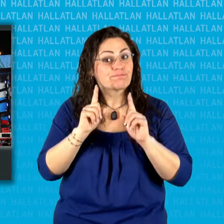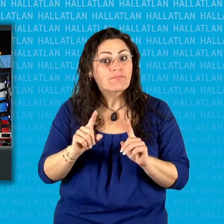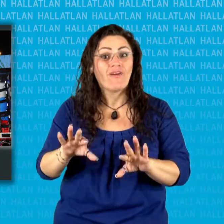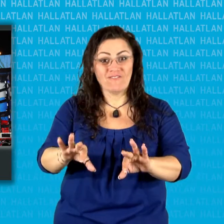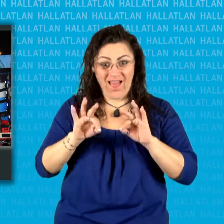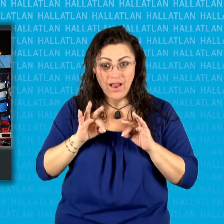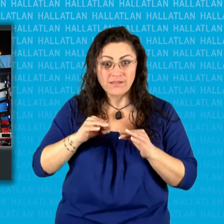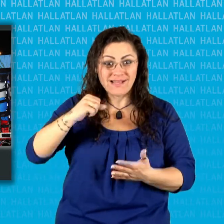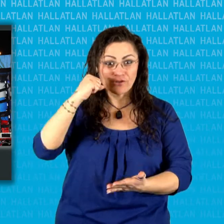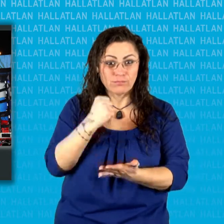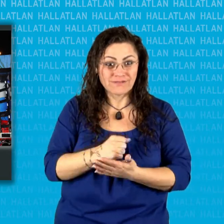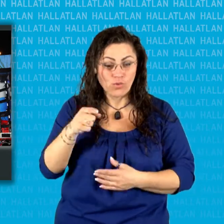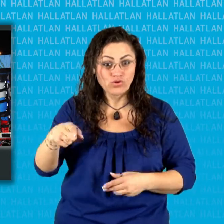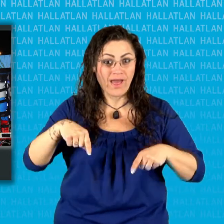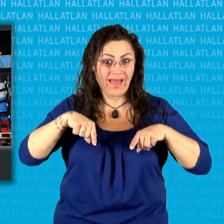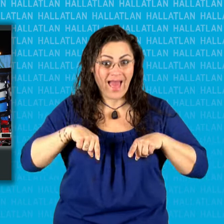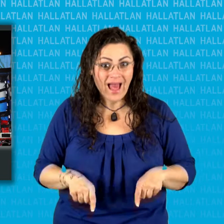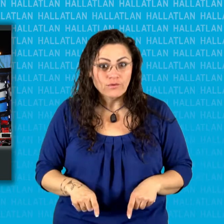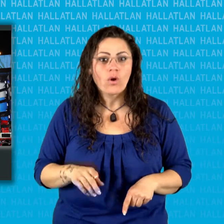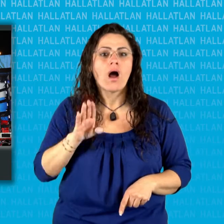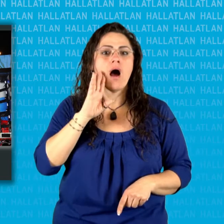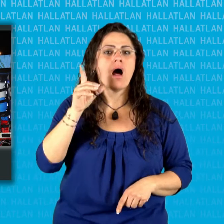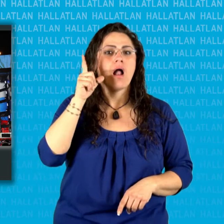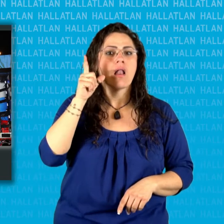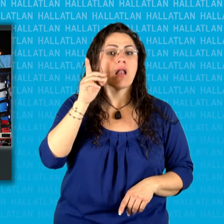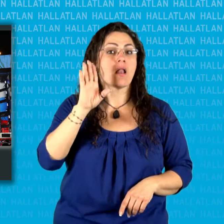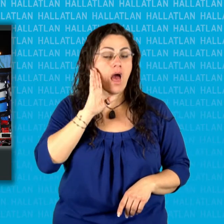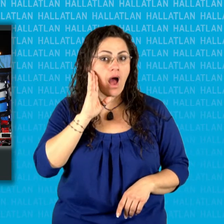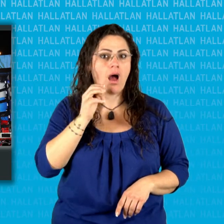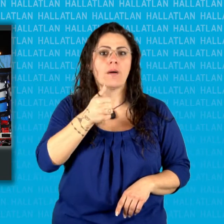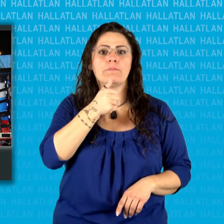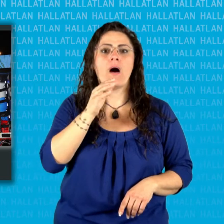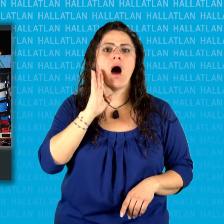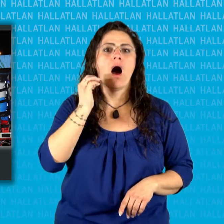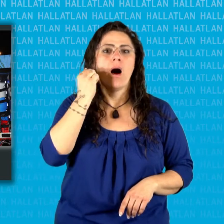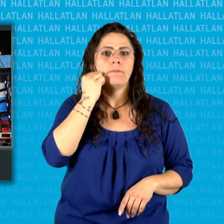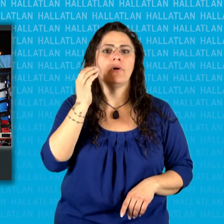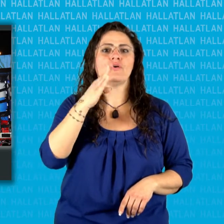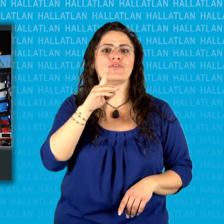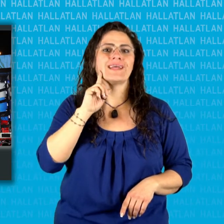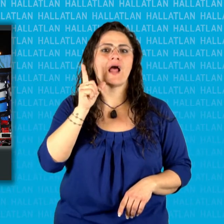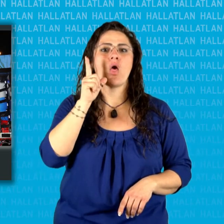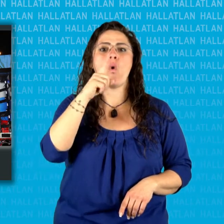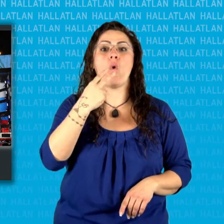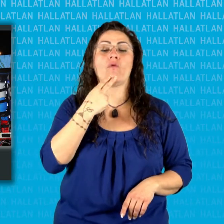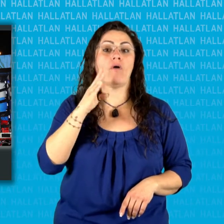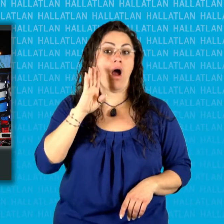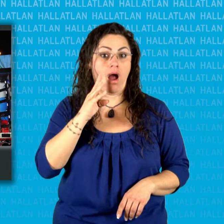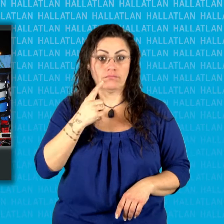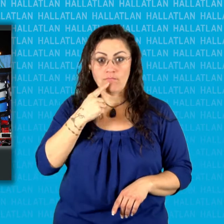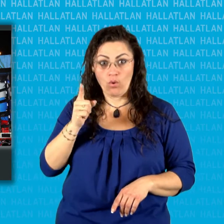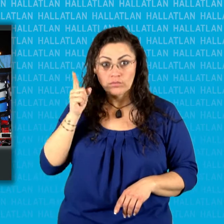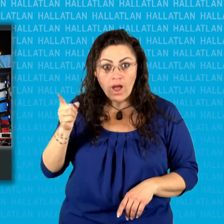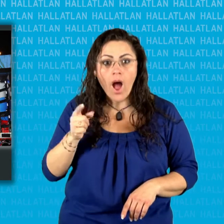Alla Pamfilova, a választási bizottság elnöke kijelentette,